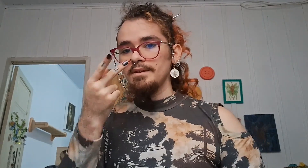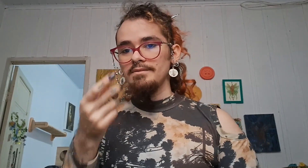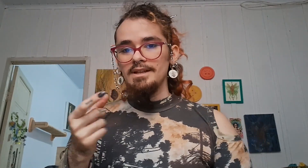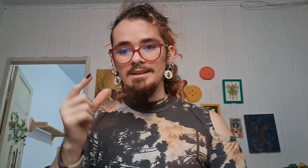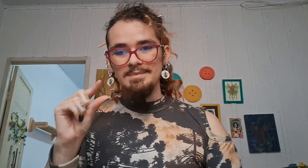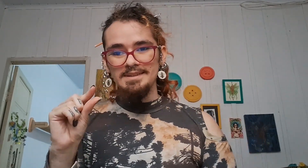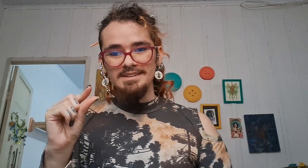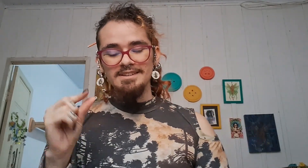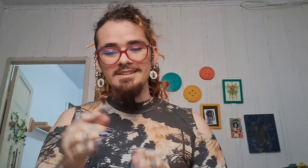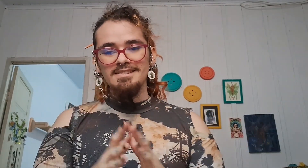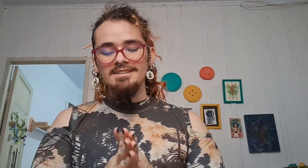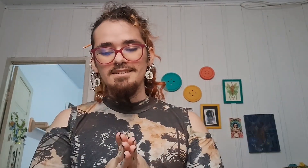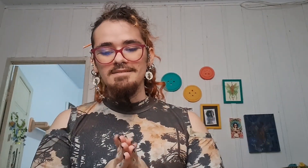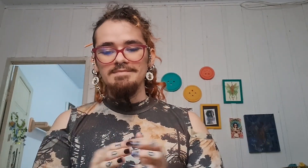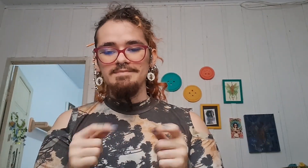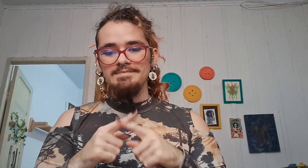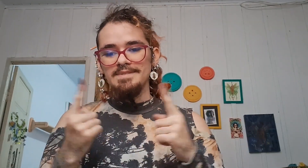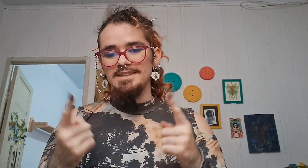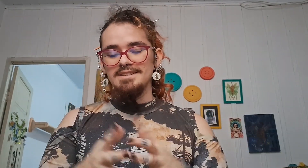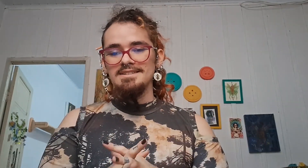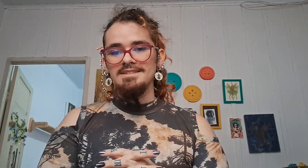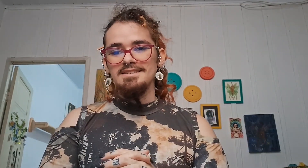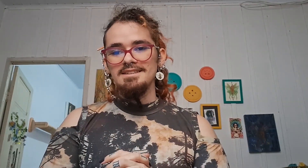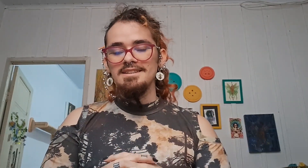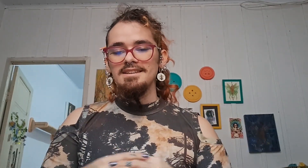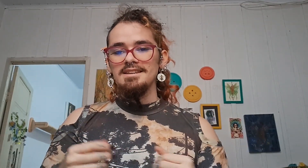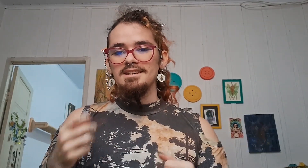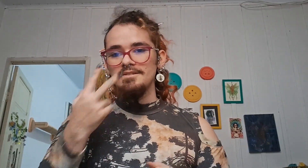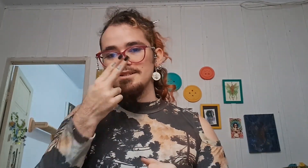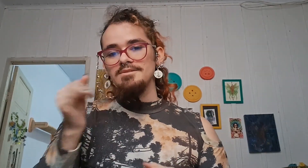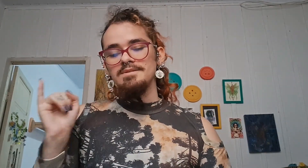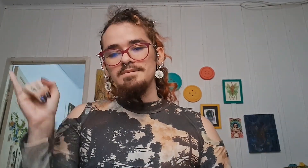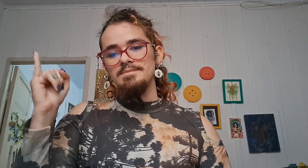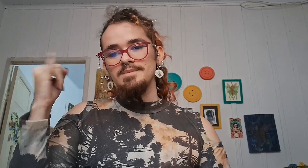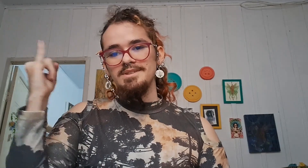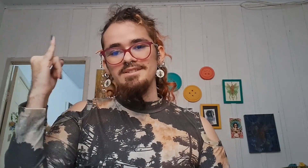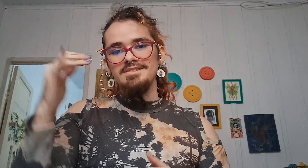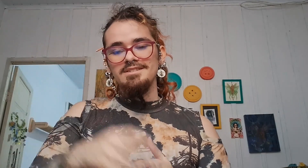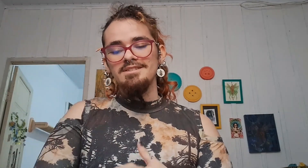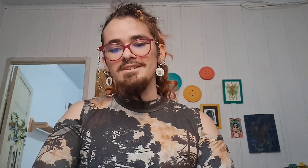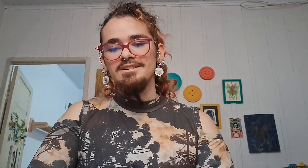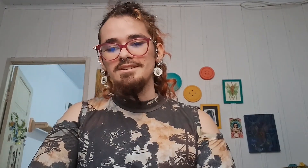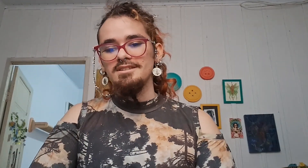minha fala era curta mas achei importante dizer